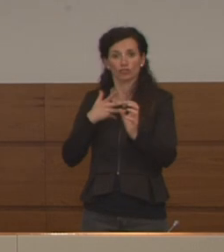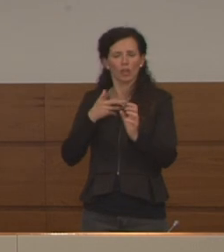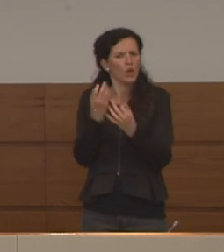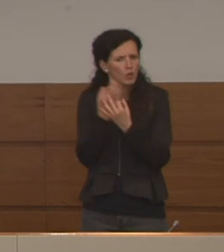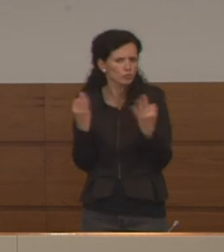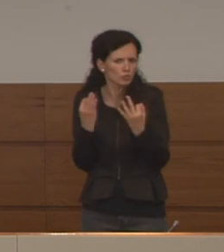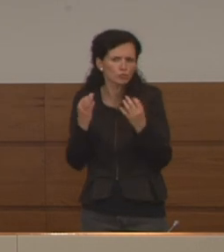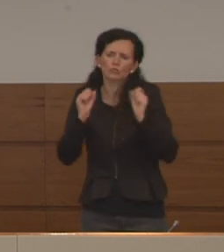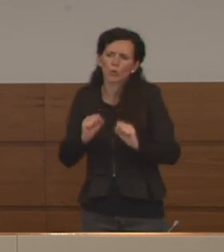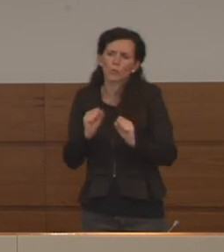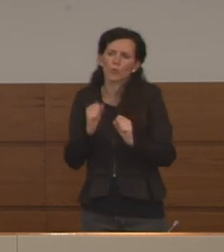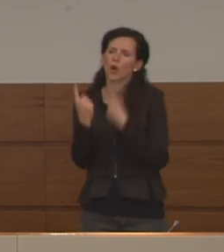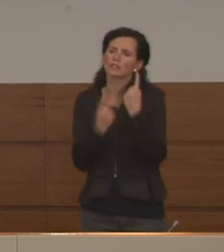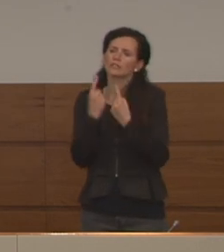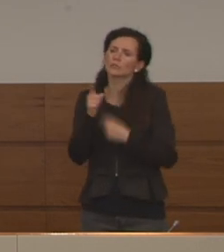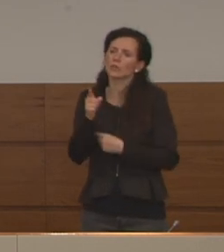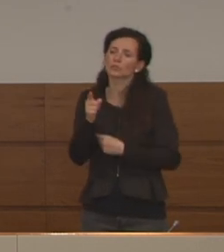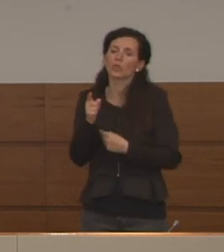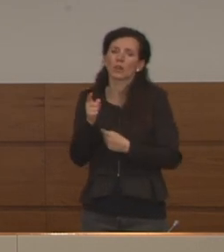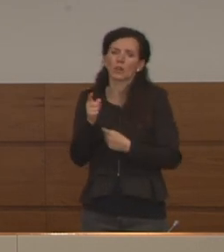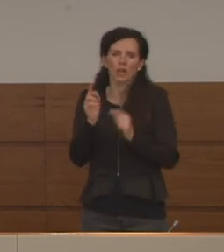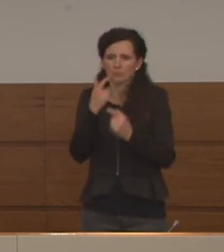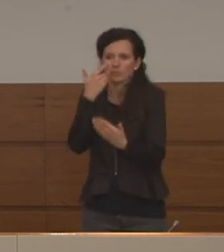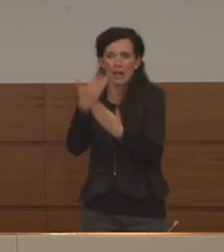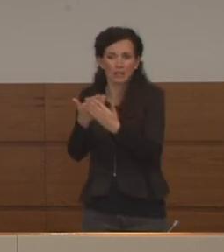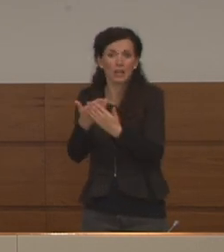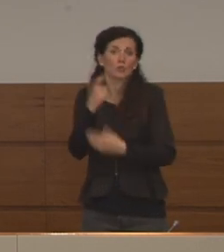in qualche misura. E' un paese che invecchia, è un paese con patologie